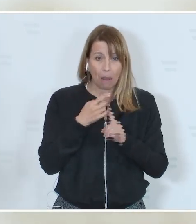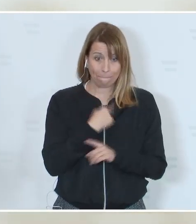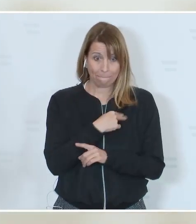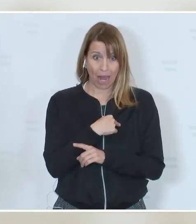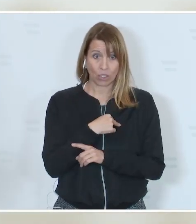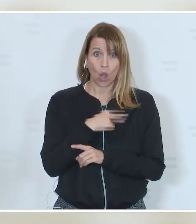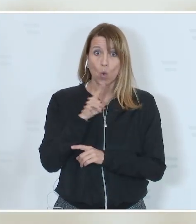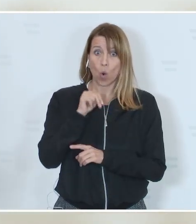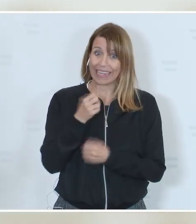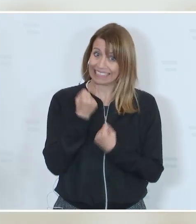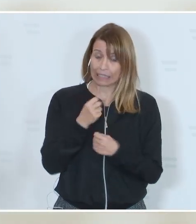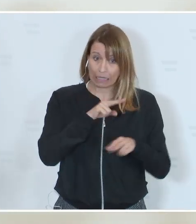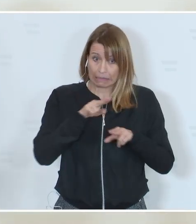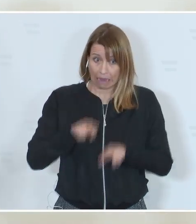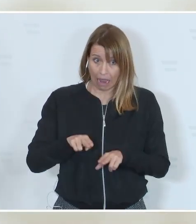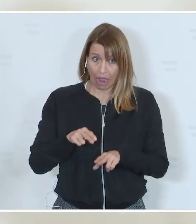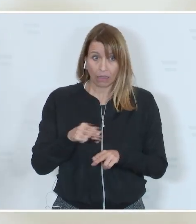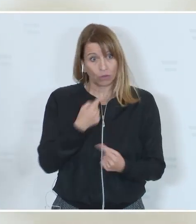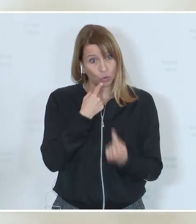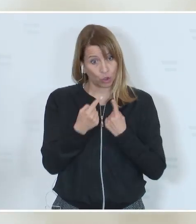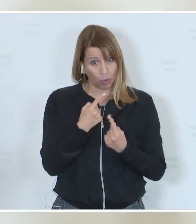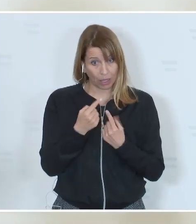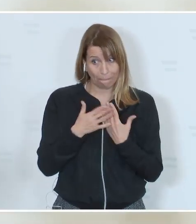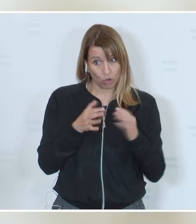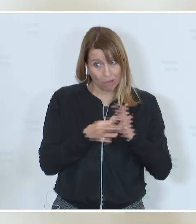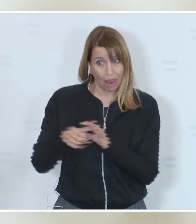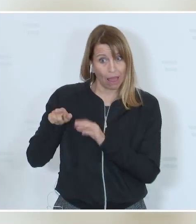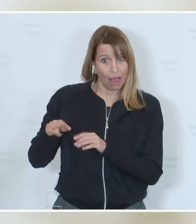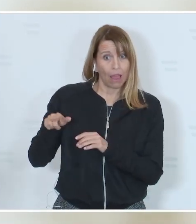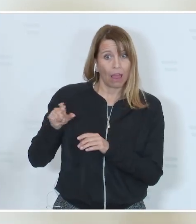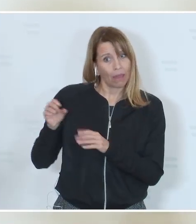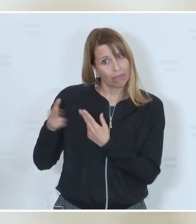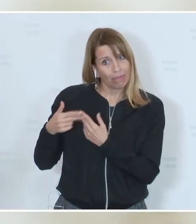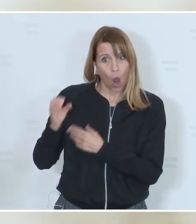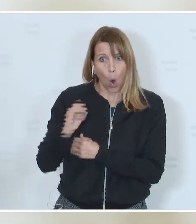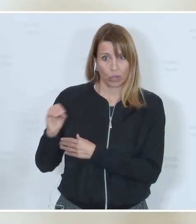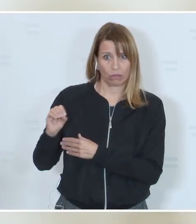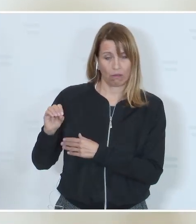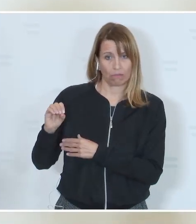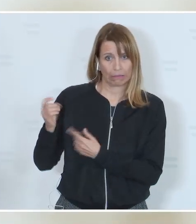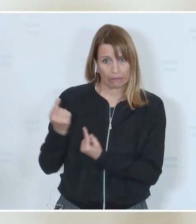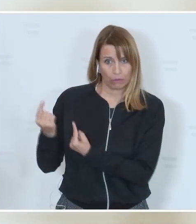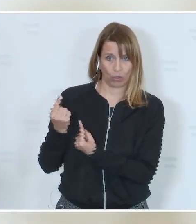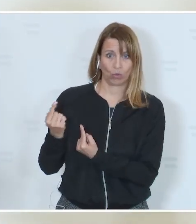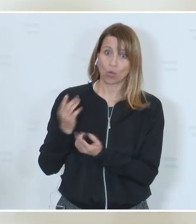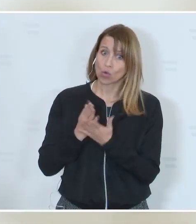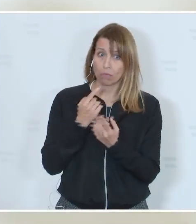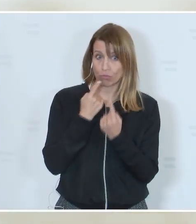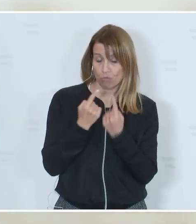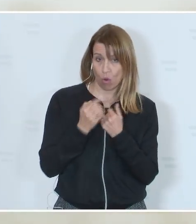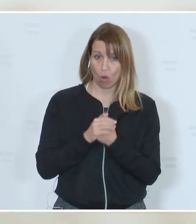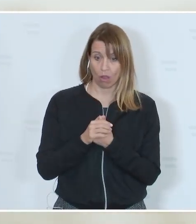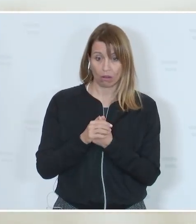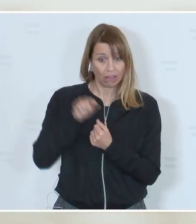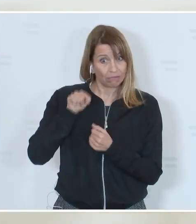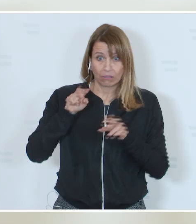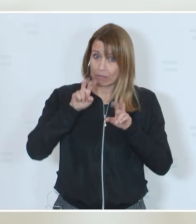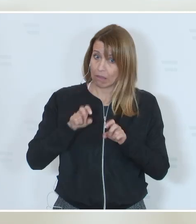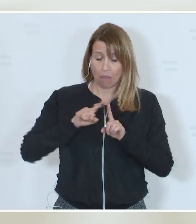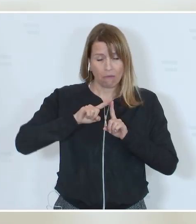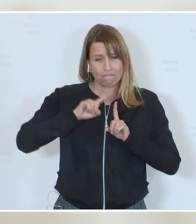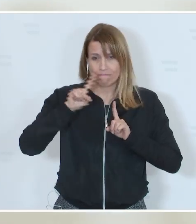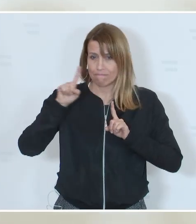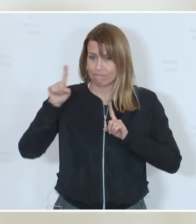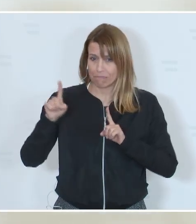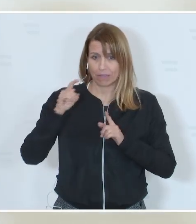betreffend die Lage im Nahen Osten. Und wir werden diese Themen bis zum Ende des Jahres ansprechen,